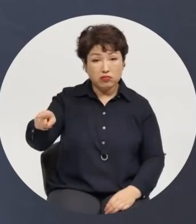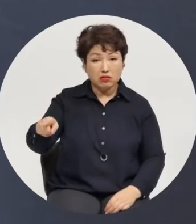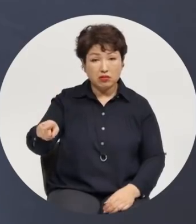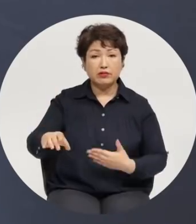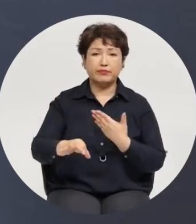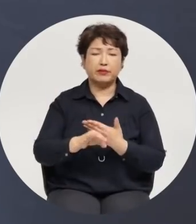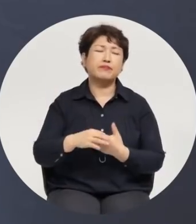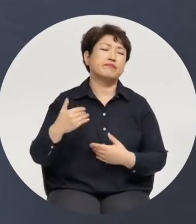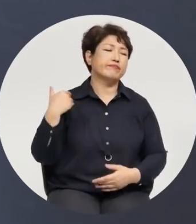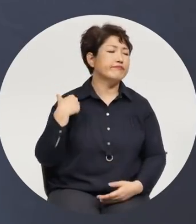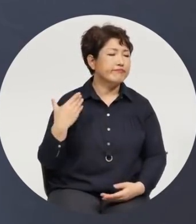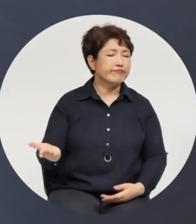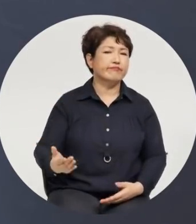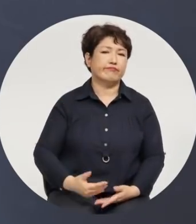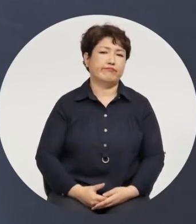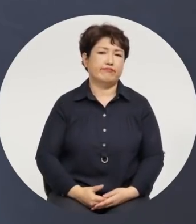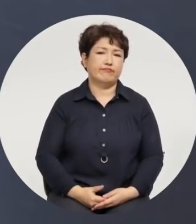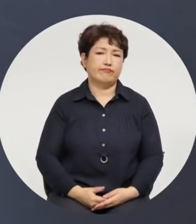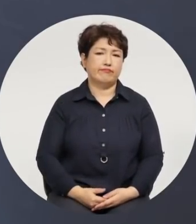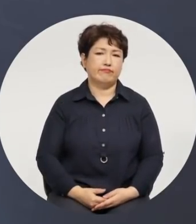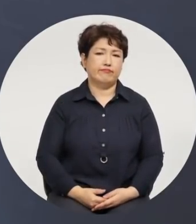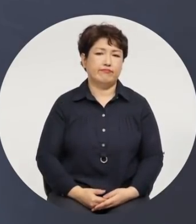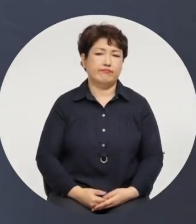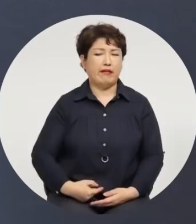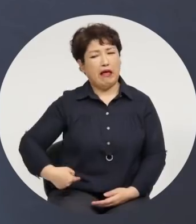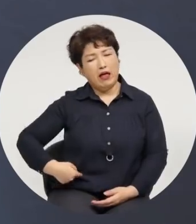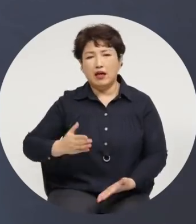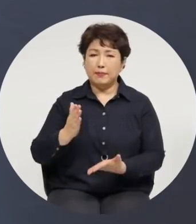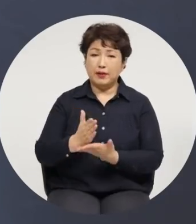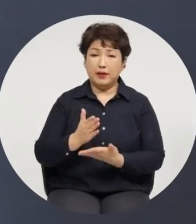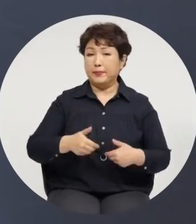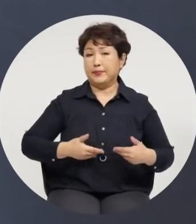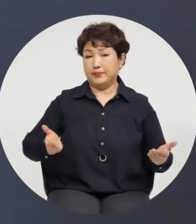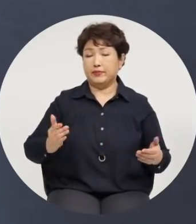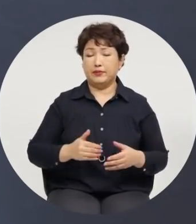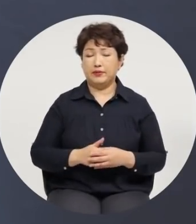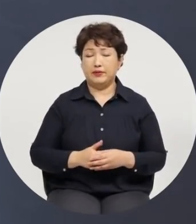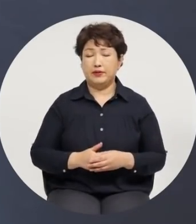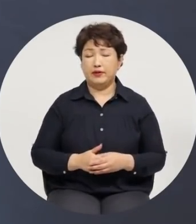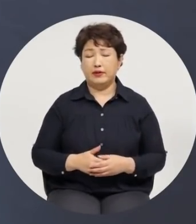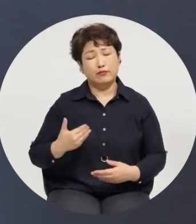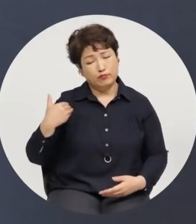일절 관여하지 않아야 돼요